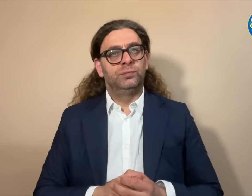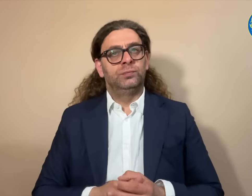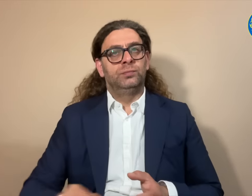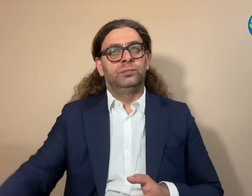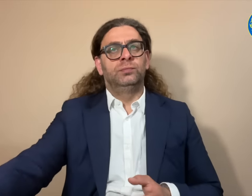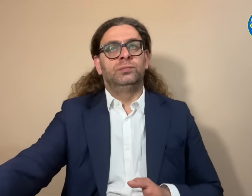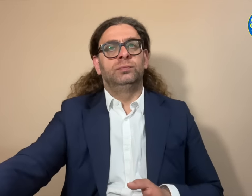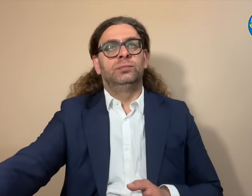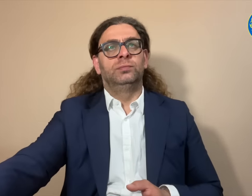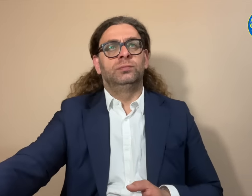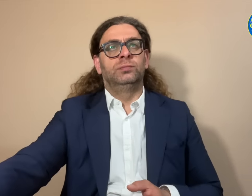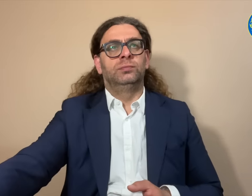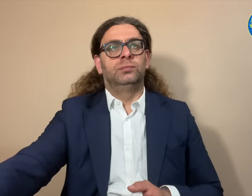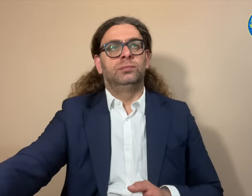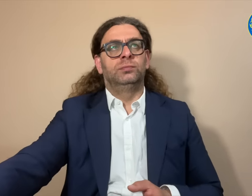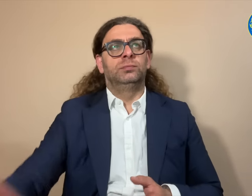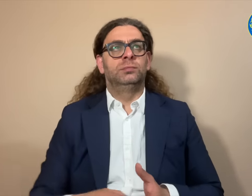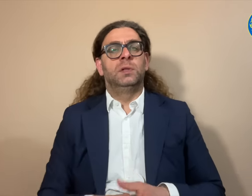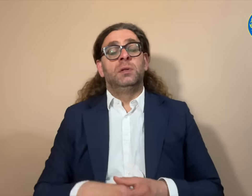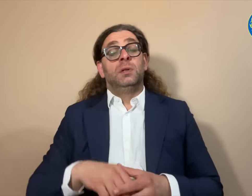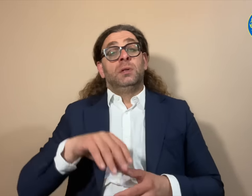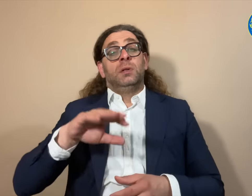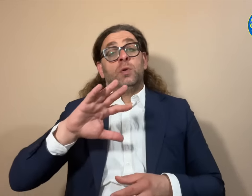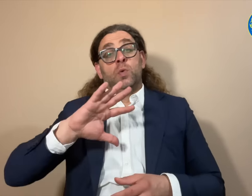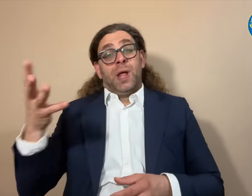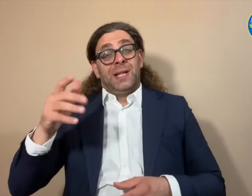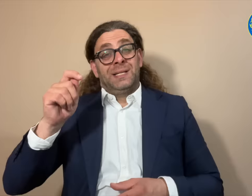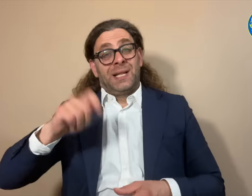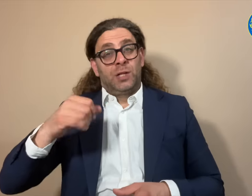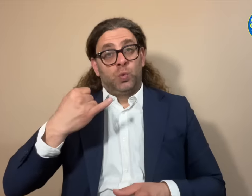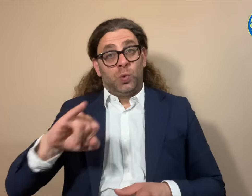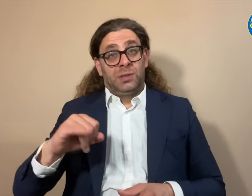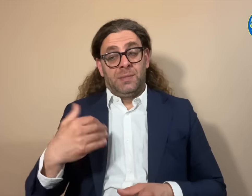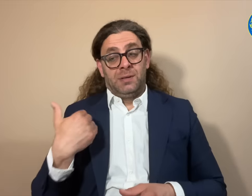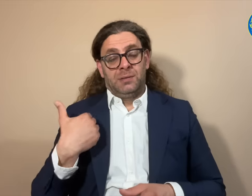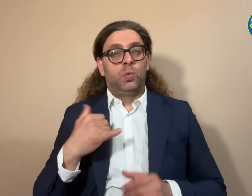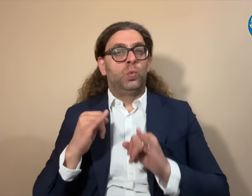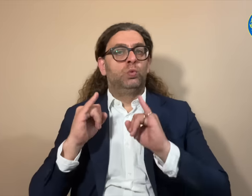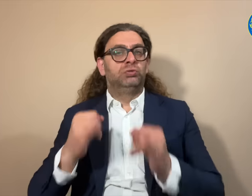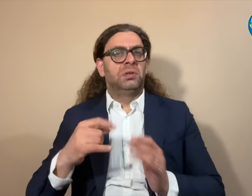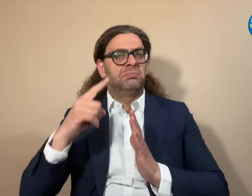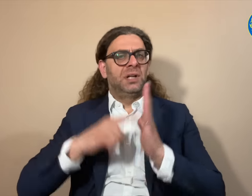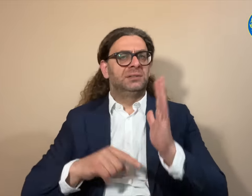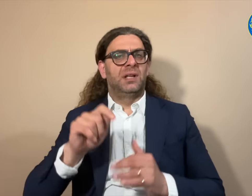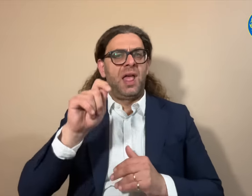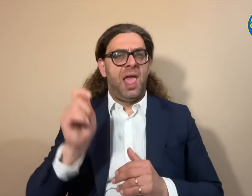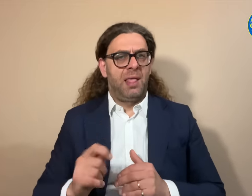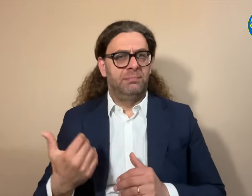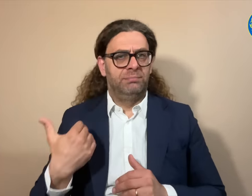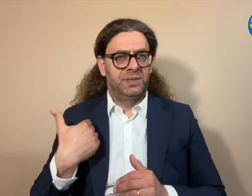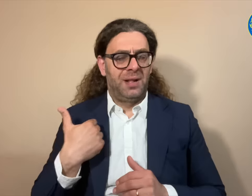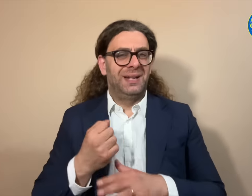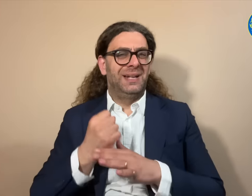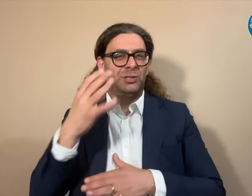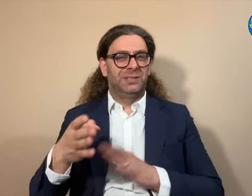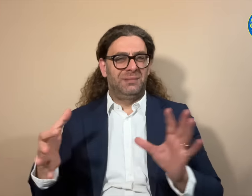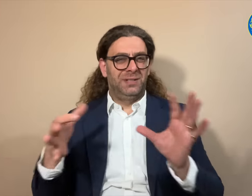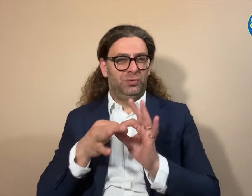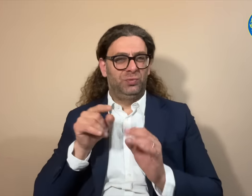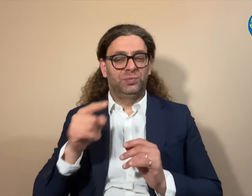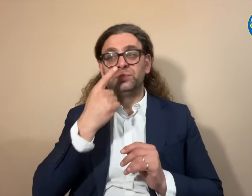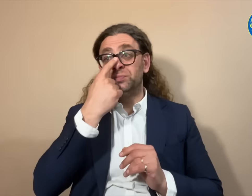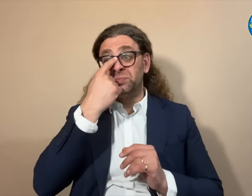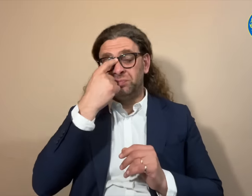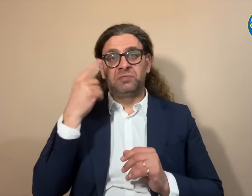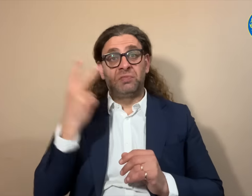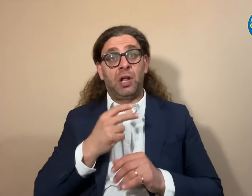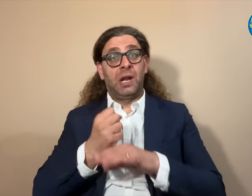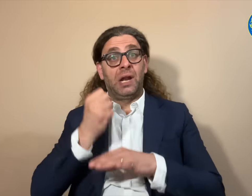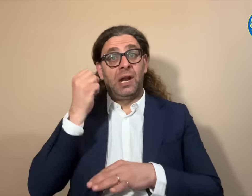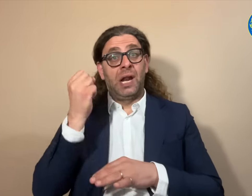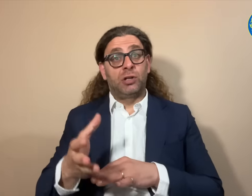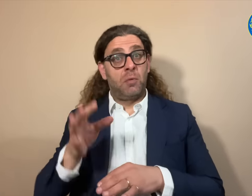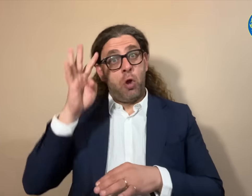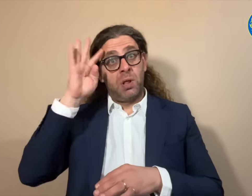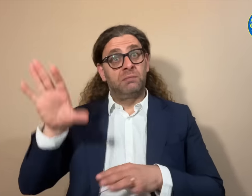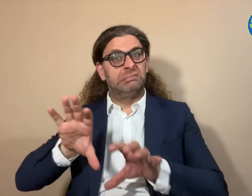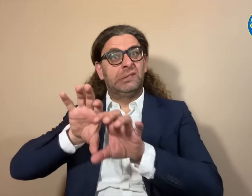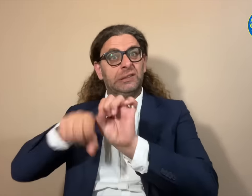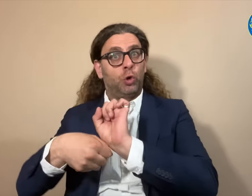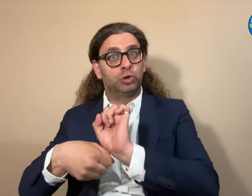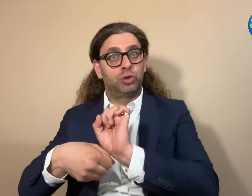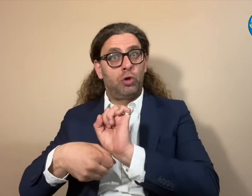L’altra sentenza, più recente, è uscita nel mese di aprile ed è inerente al licenziamento che non ha certo avuto cause ritorsive.